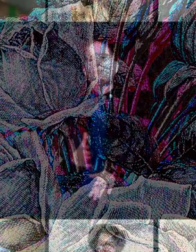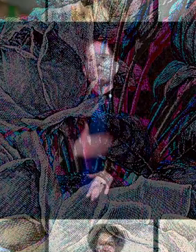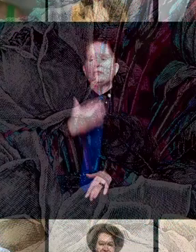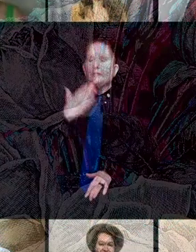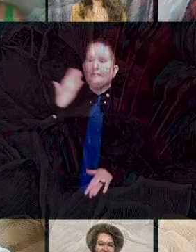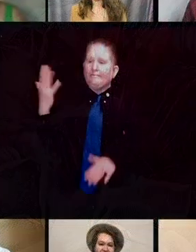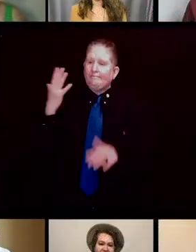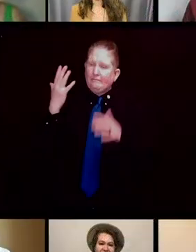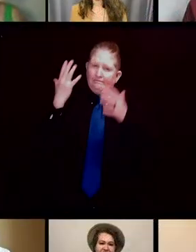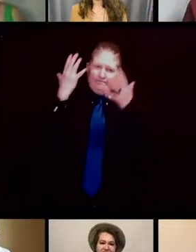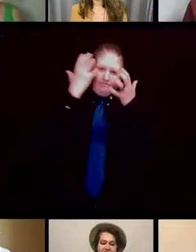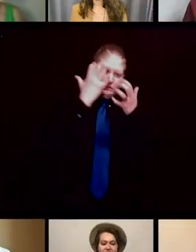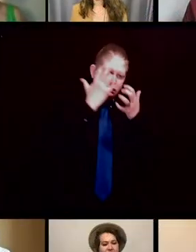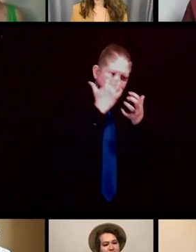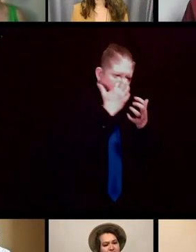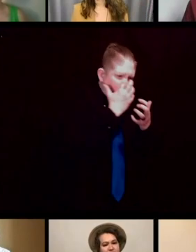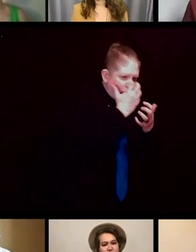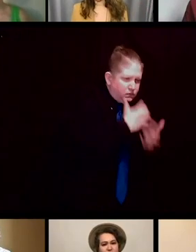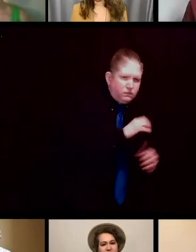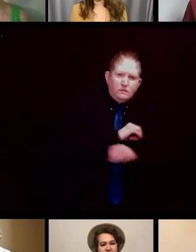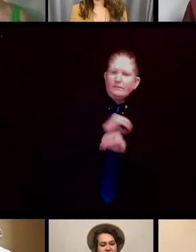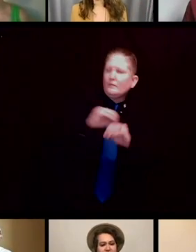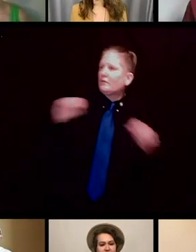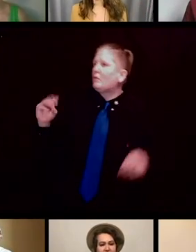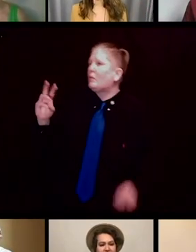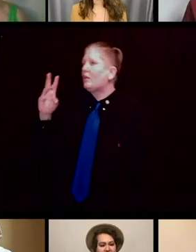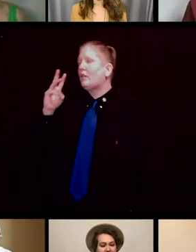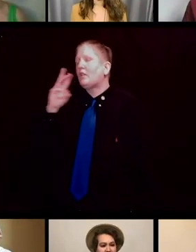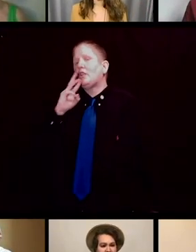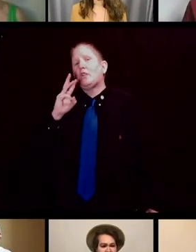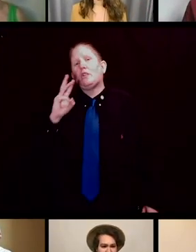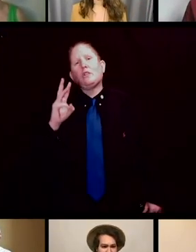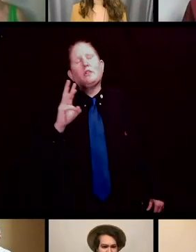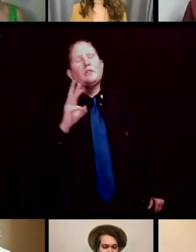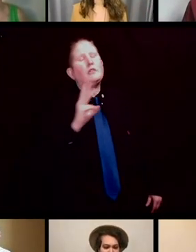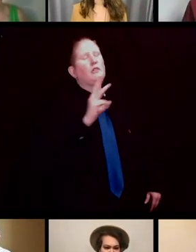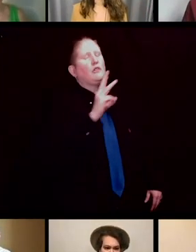Muy poca luz, muy poca agua